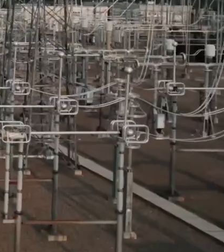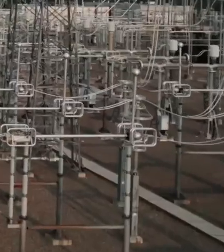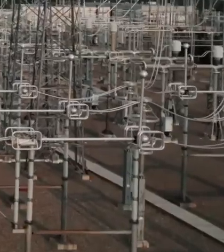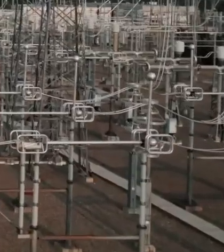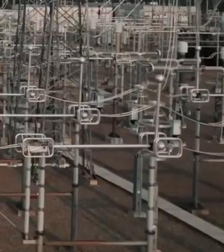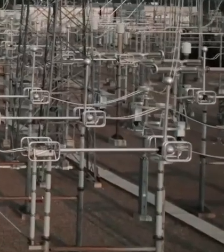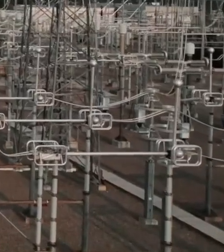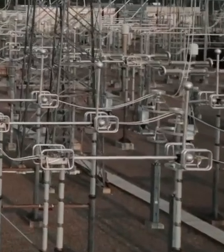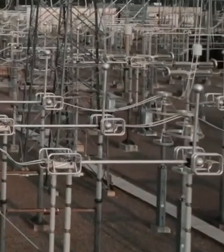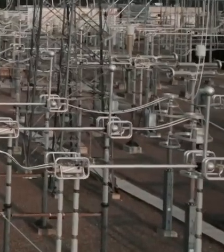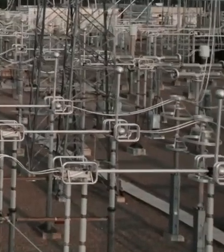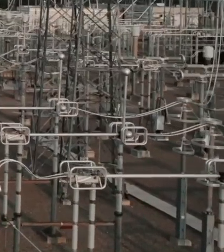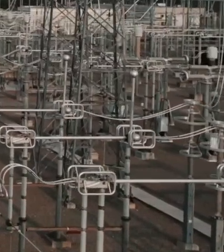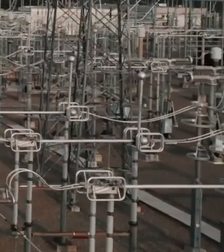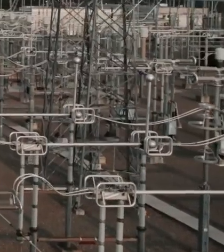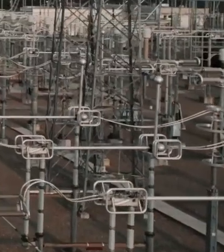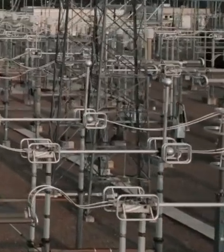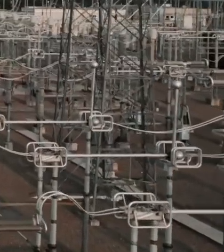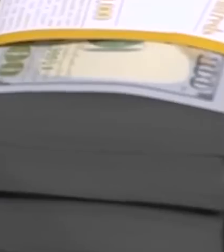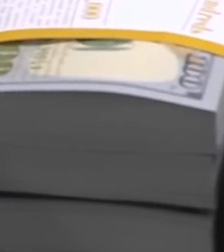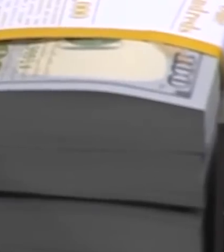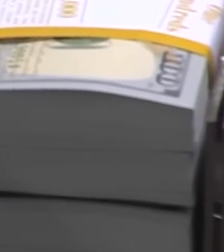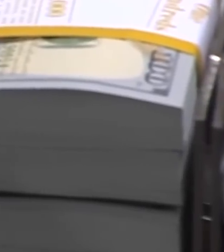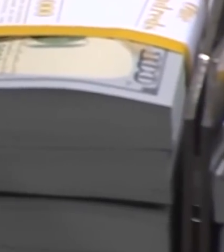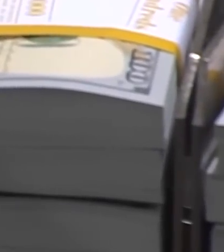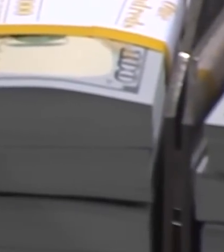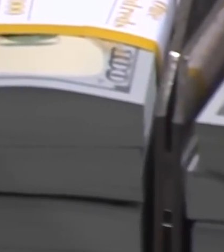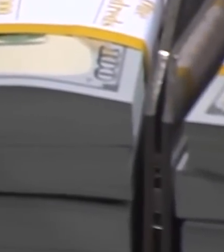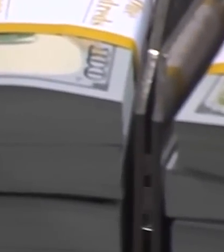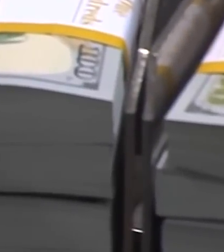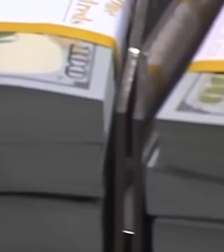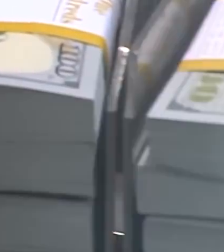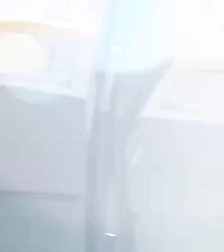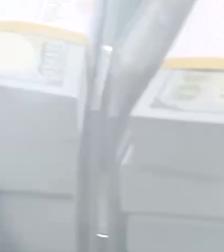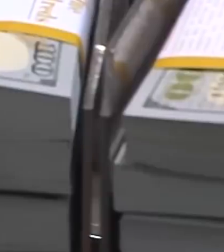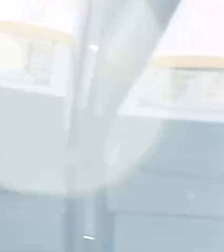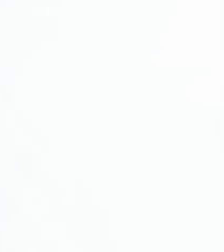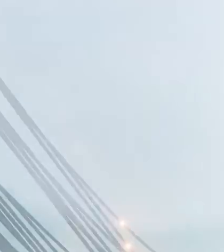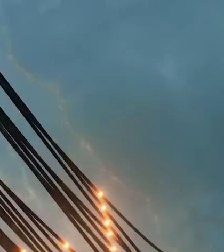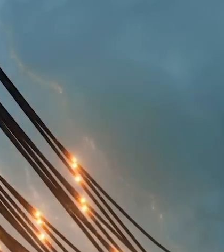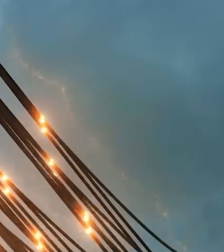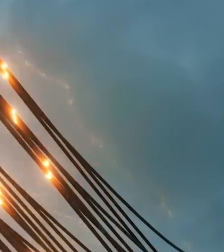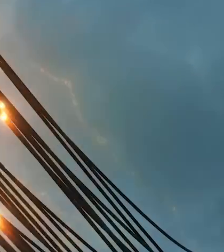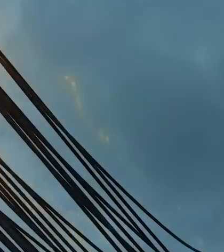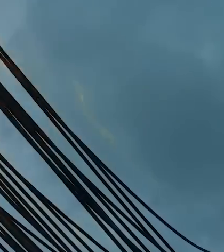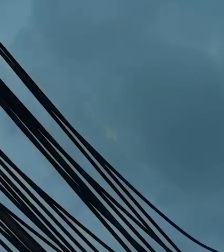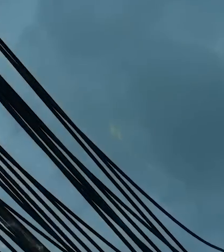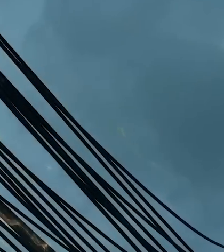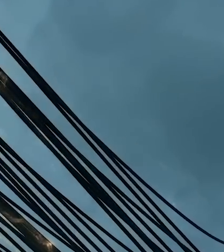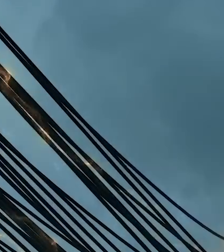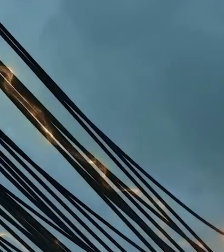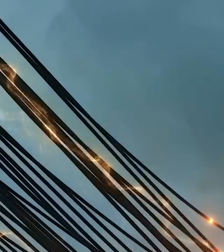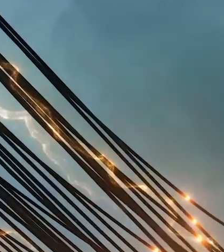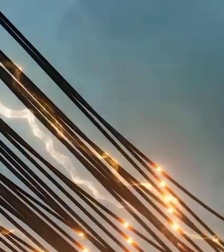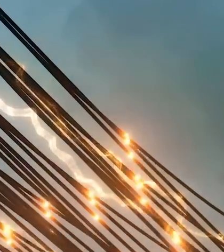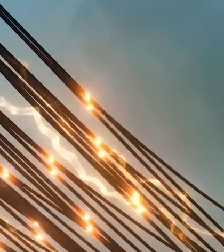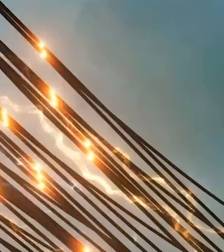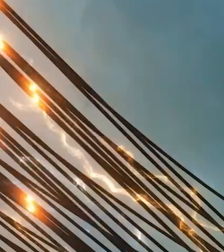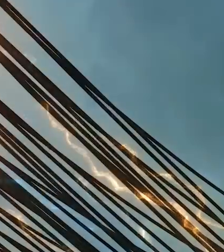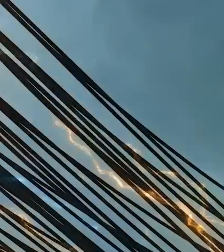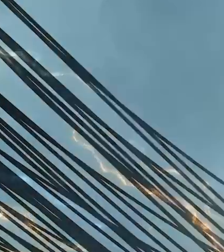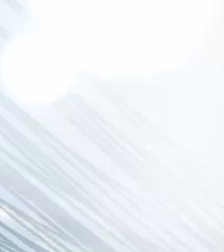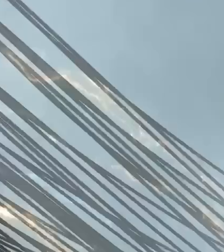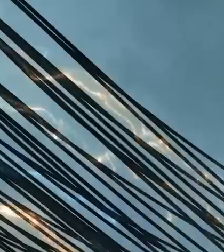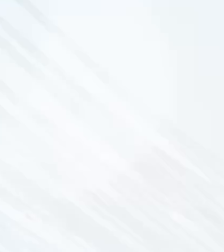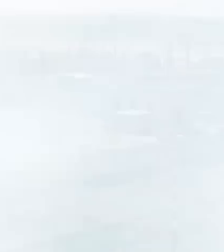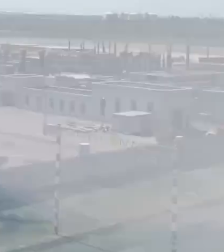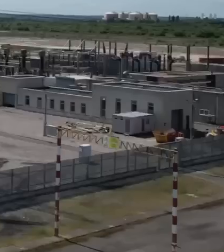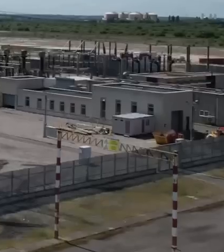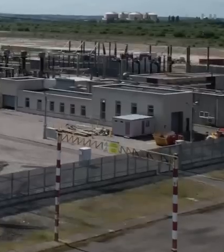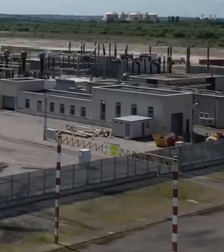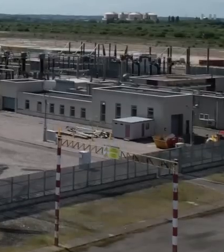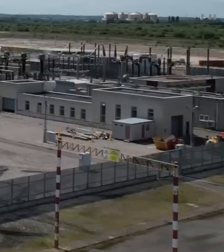de 13,000 mw y 7500 millones de dólar para la transmisión y 3600 para la distribución va a